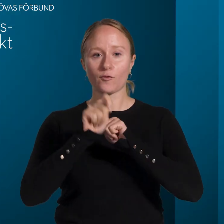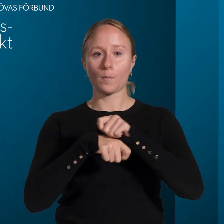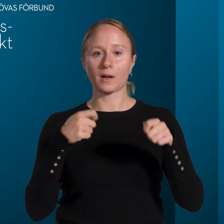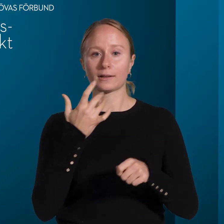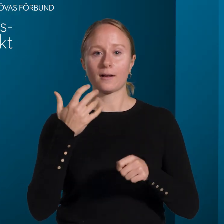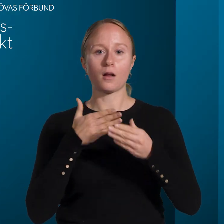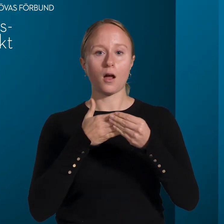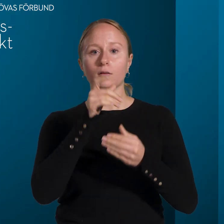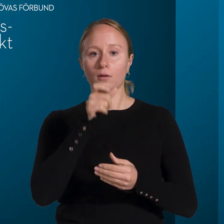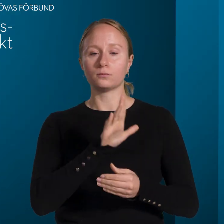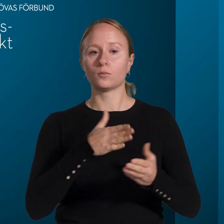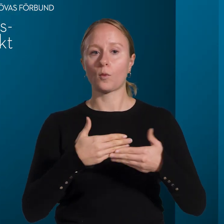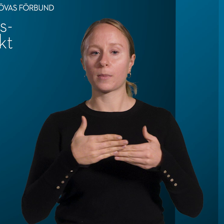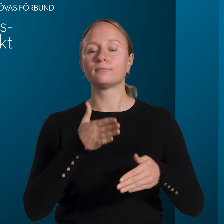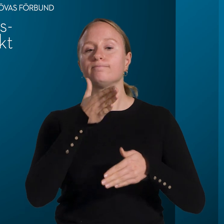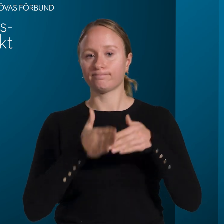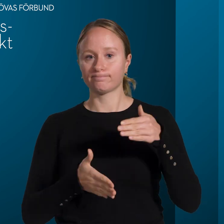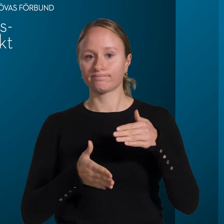Förbundets digihandledares uppgift upphör, -